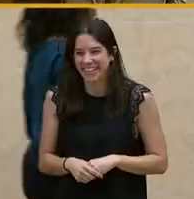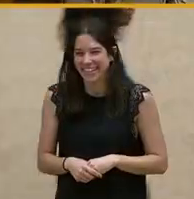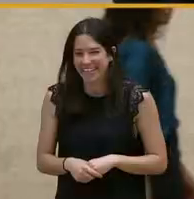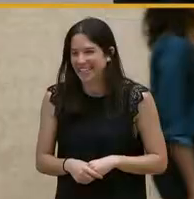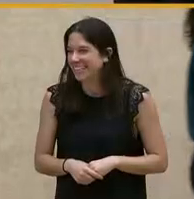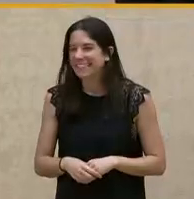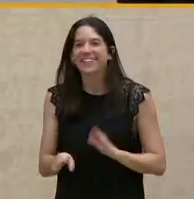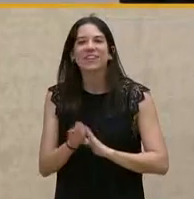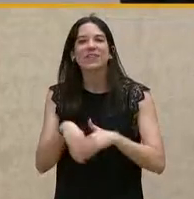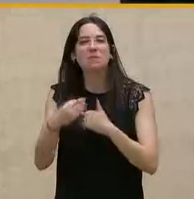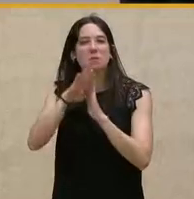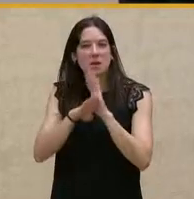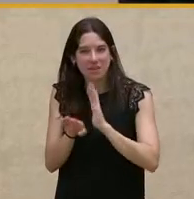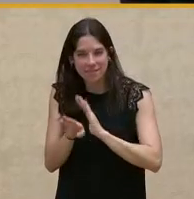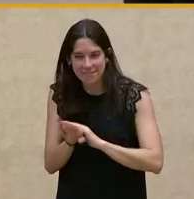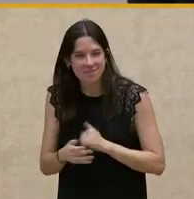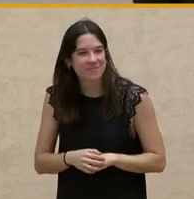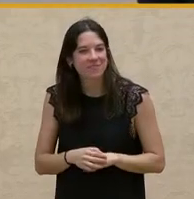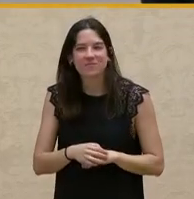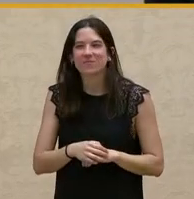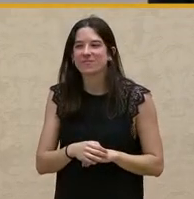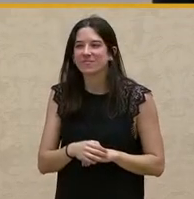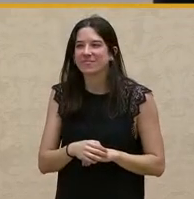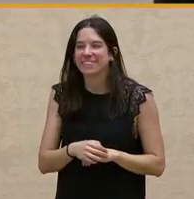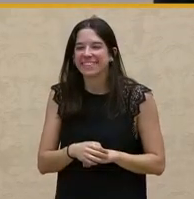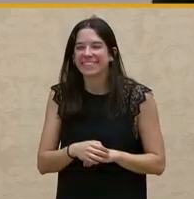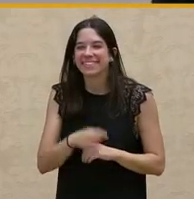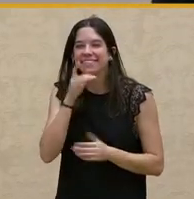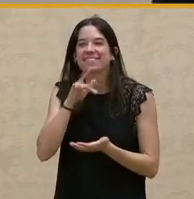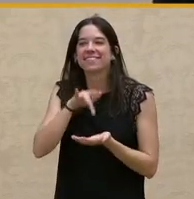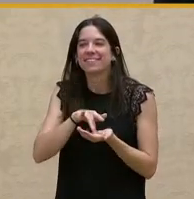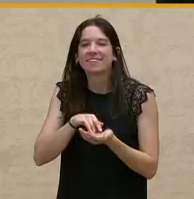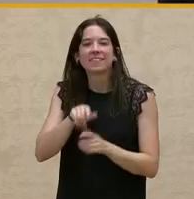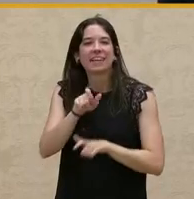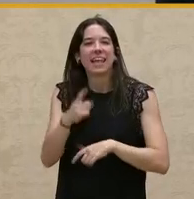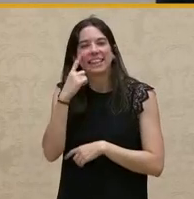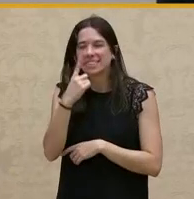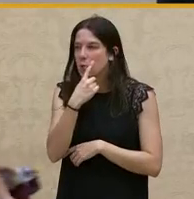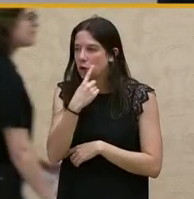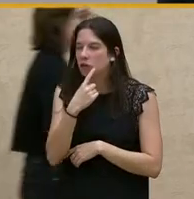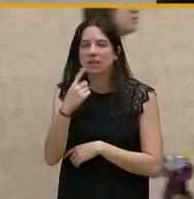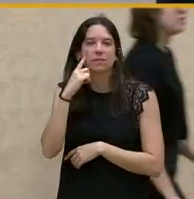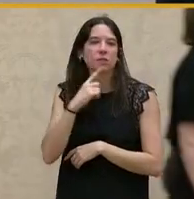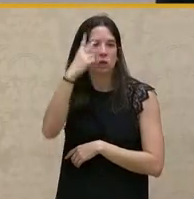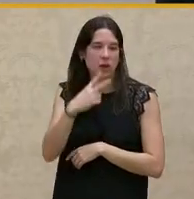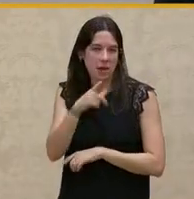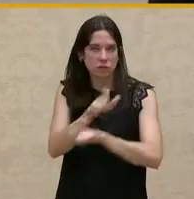Seguimos el evento con testimonios de sordoceguera. Personas con sordoceguera o